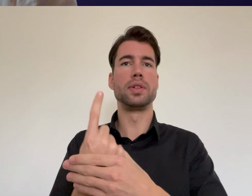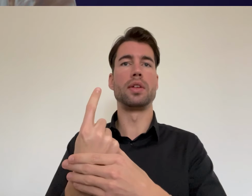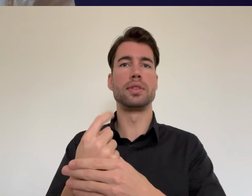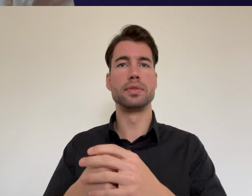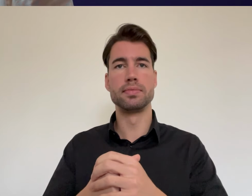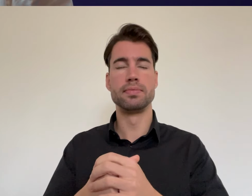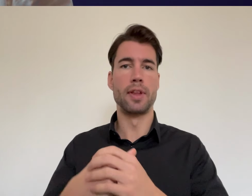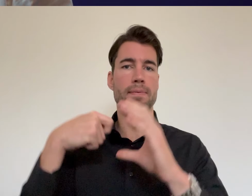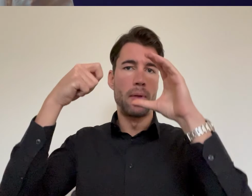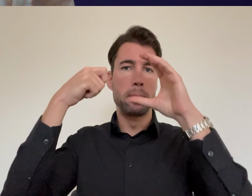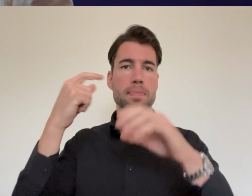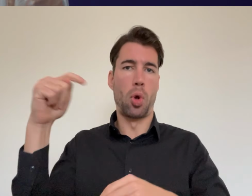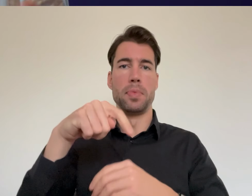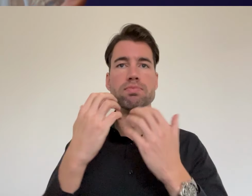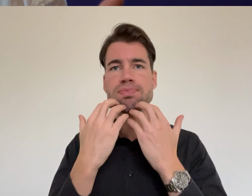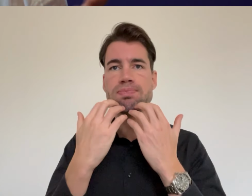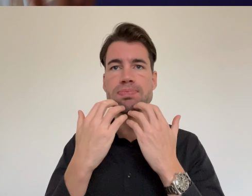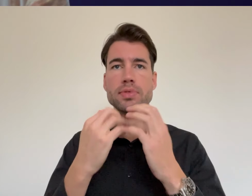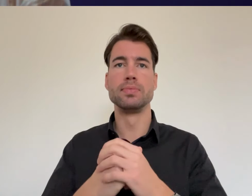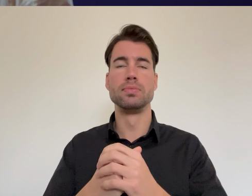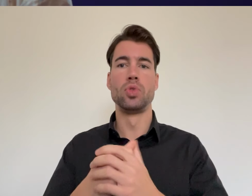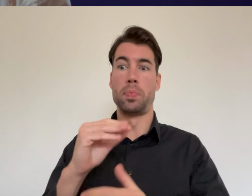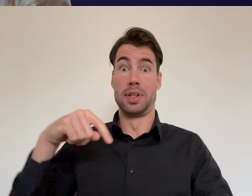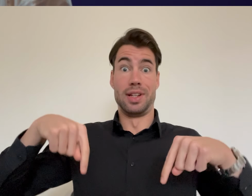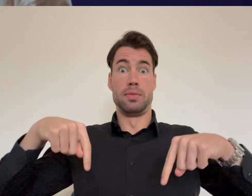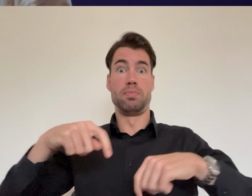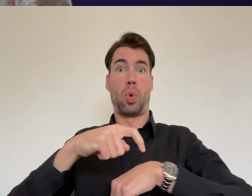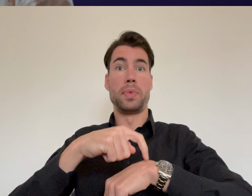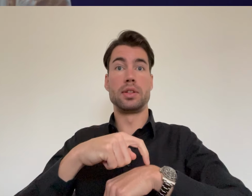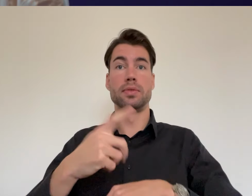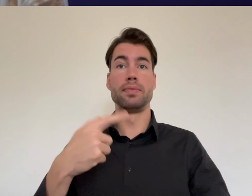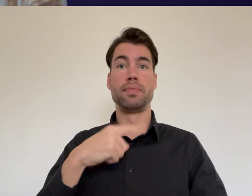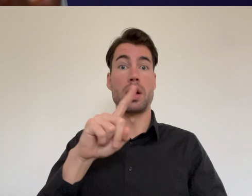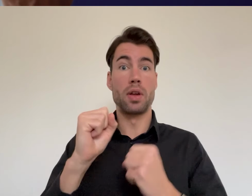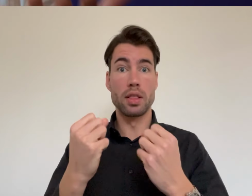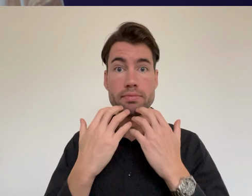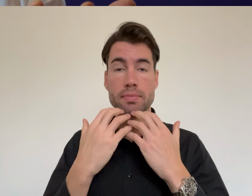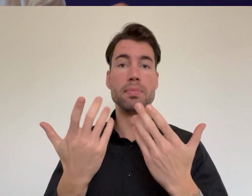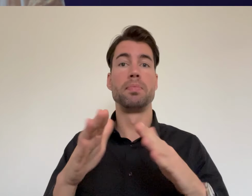dit filmpje gaan komen. Op dit moment is dit alles wat ik je kan vertellen. Blijf goed opletten: